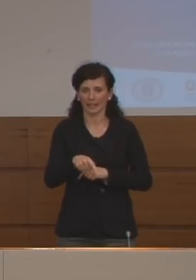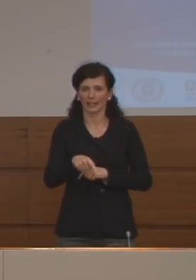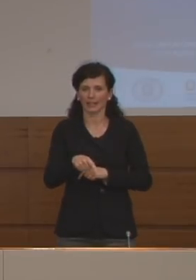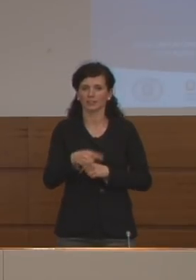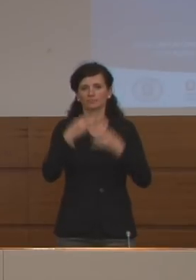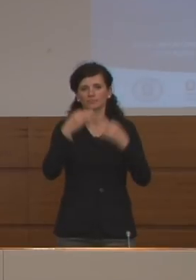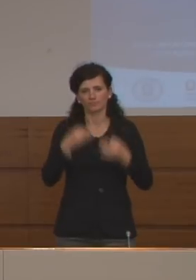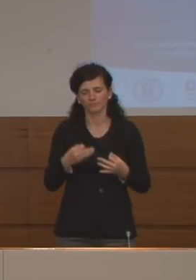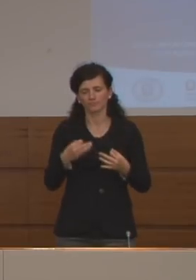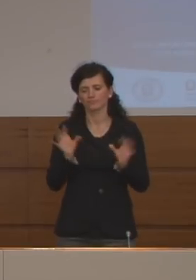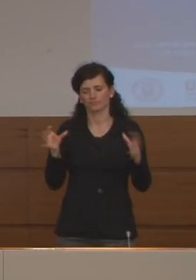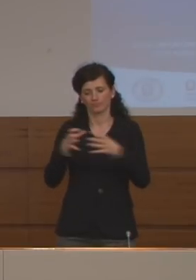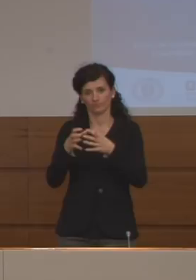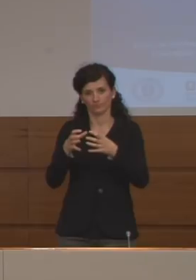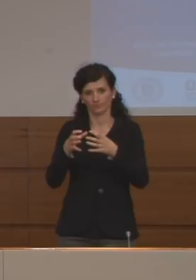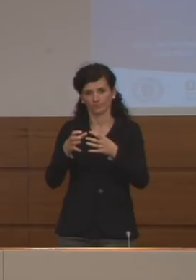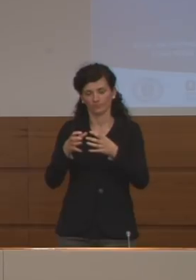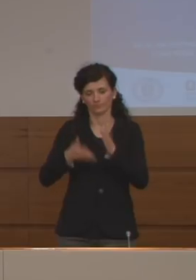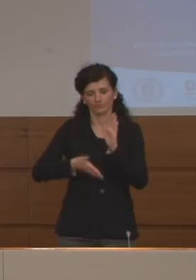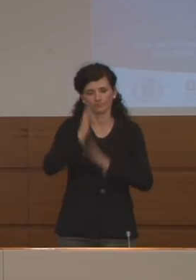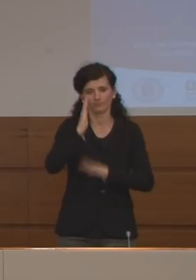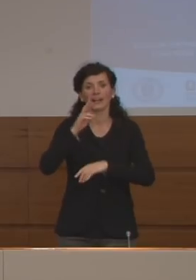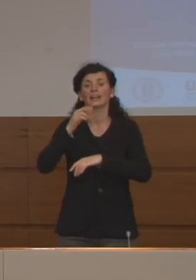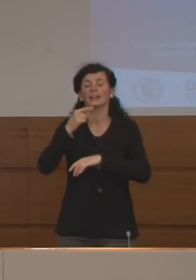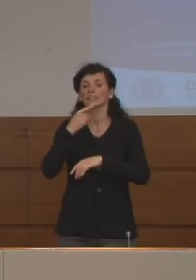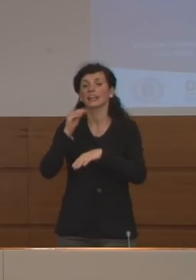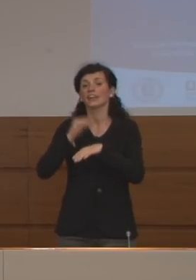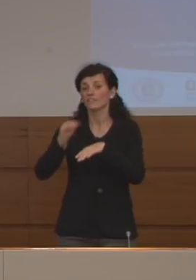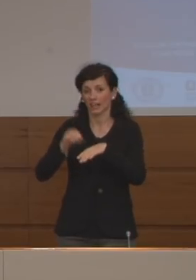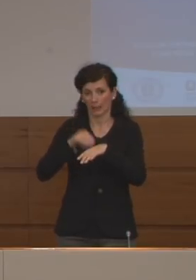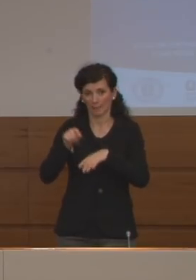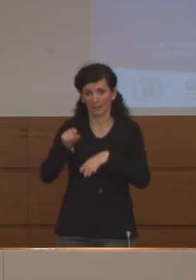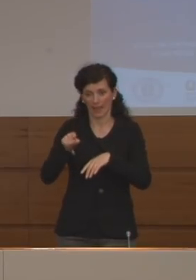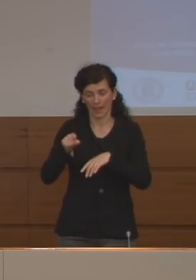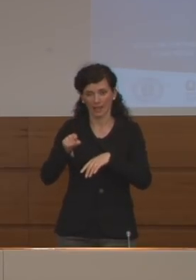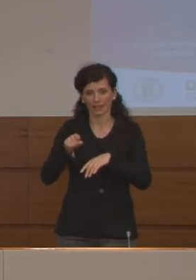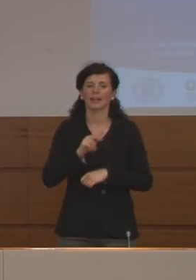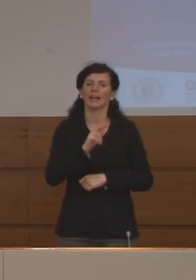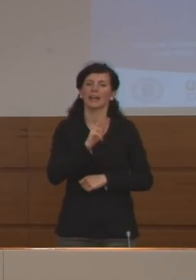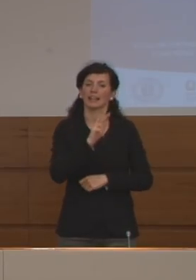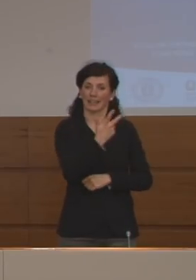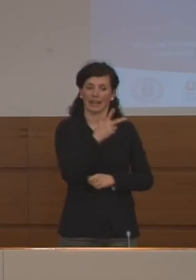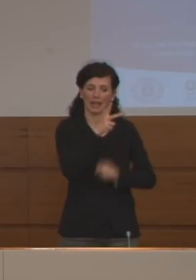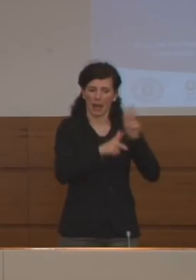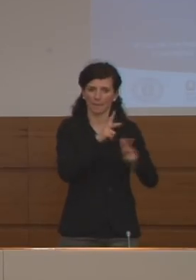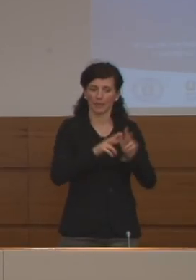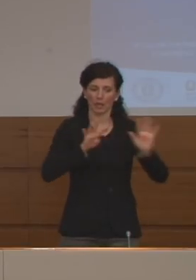personale infermieristico e il 3 di aprile erano partiti 91 infermieri.